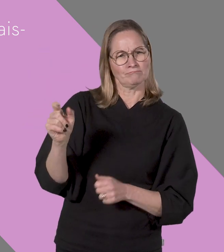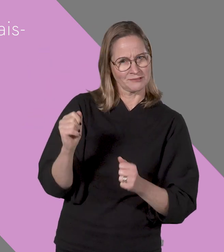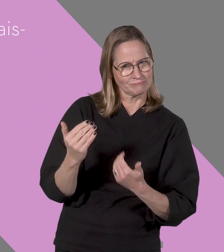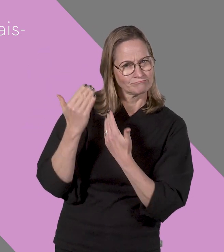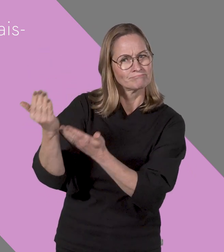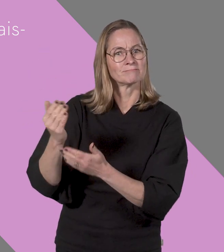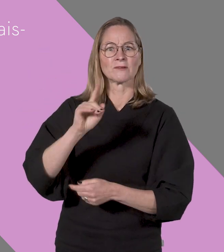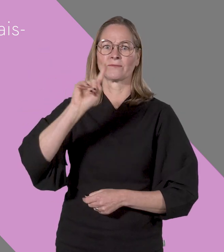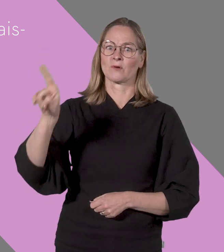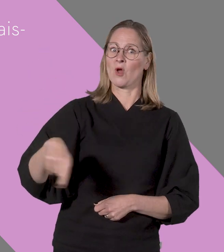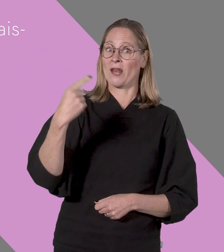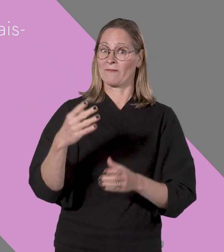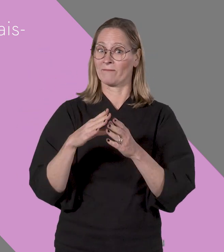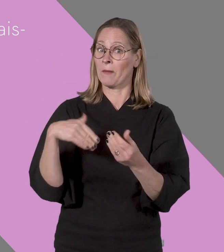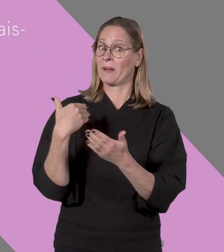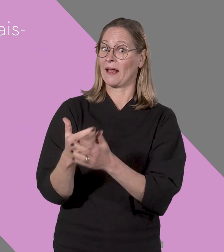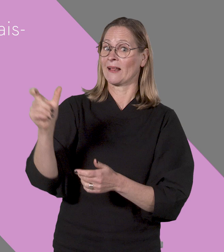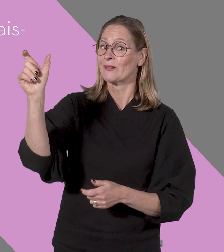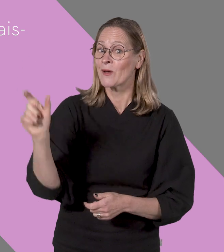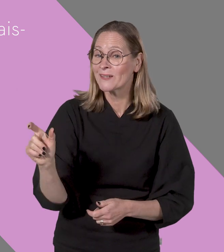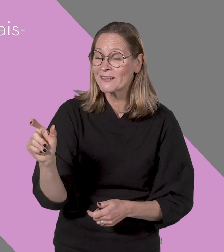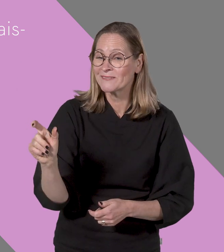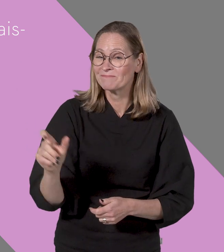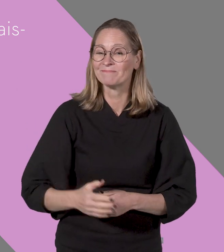ansaitsee olla Vuoden vapaaehtoinen!